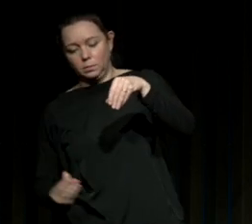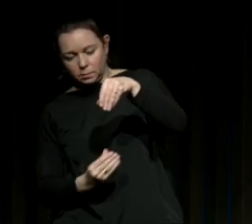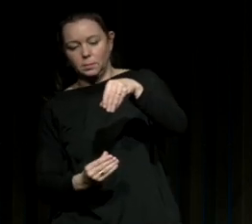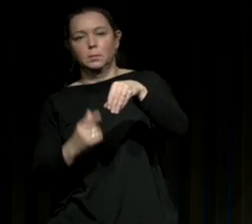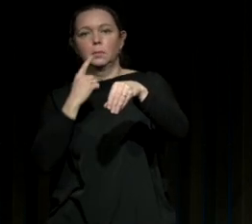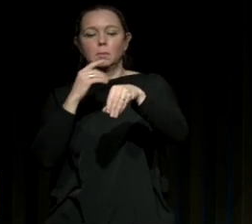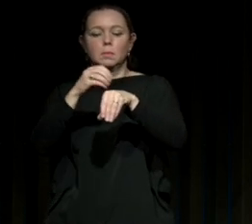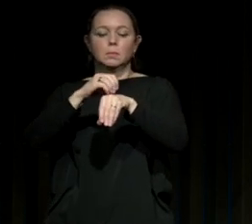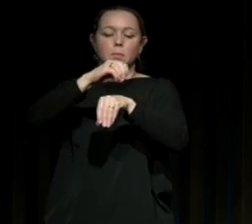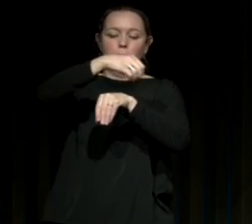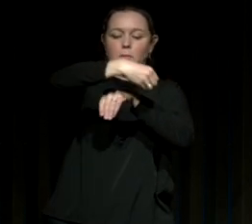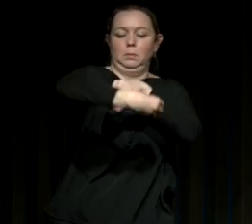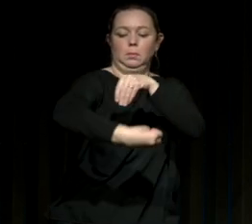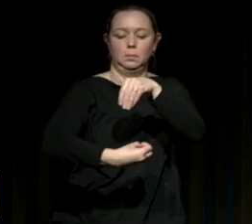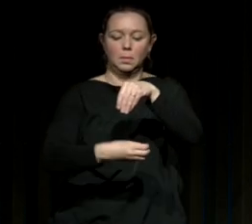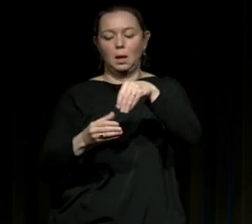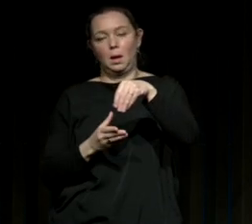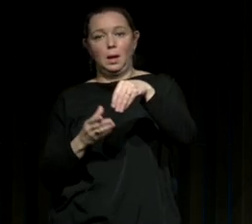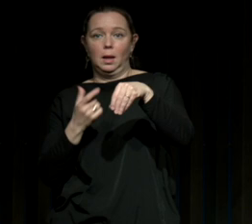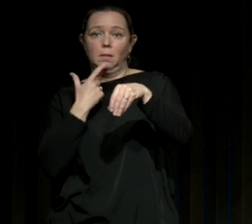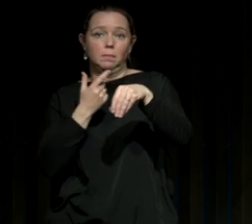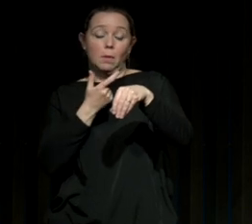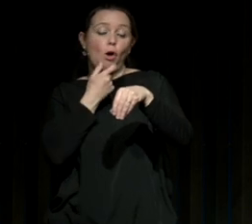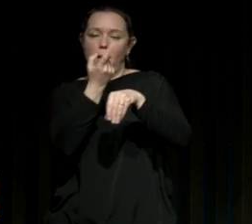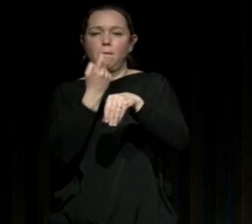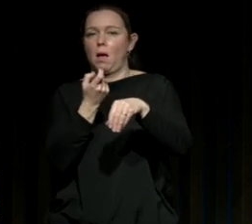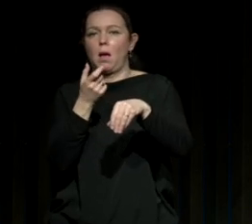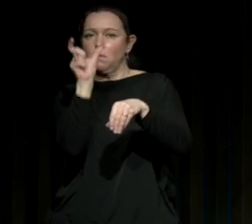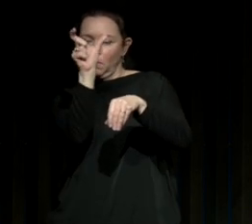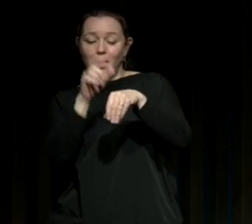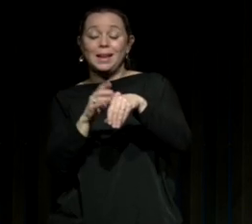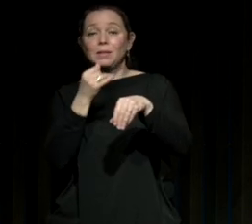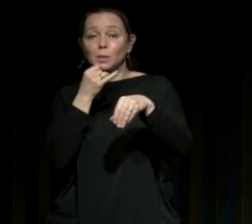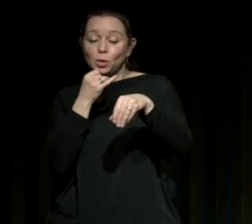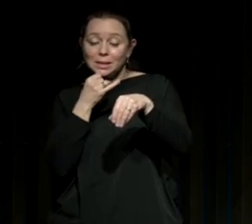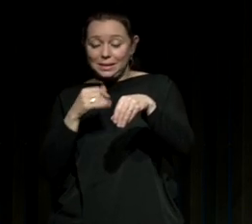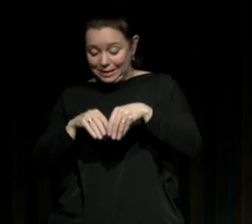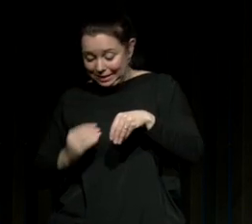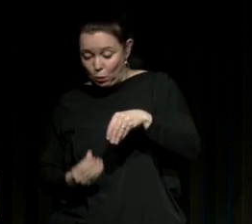bypass ça veut dire court circuit en anglais là on fait un petit estomac et puis on va on